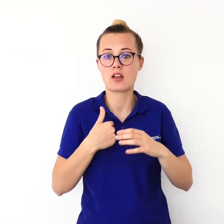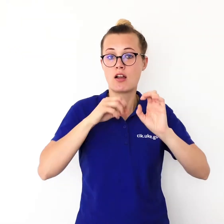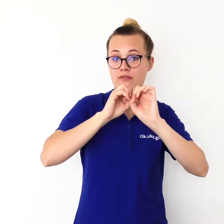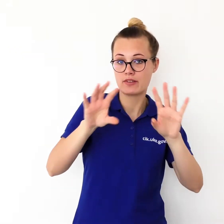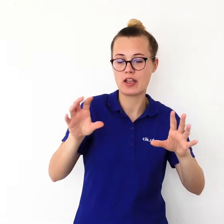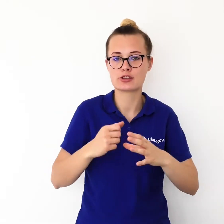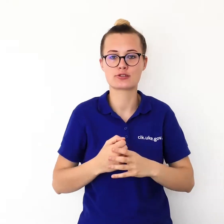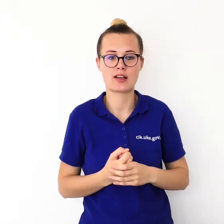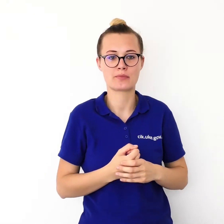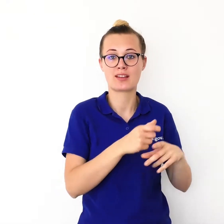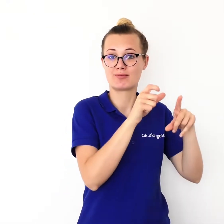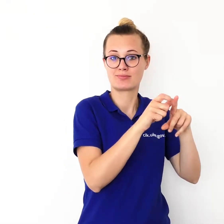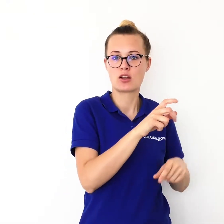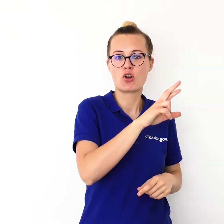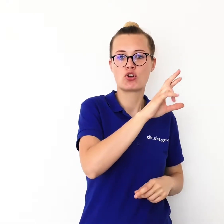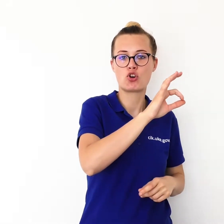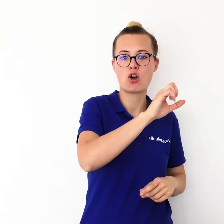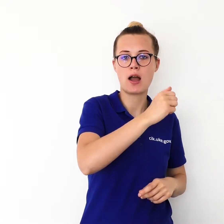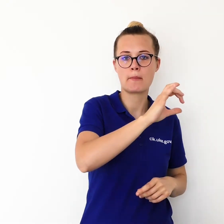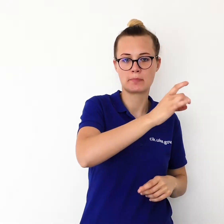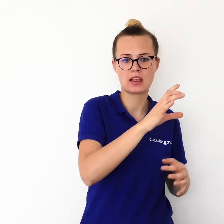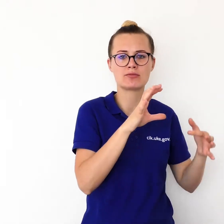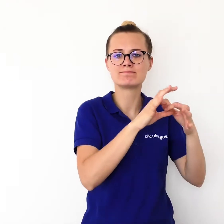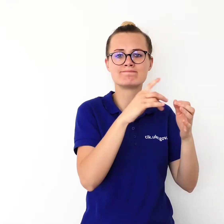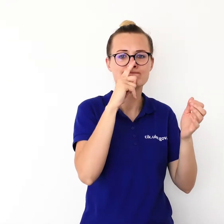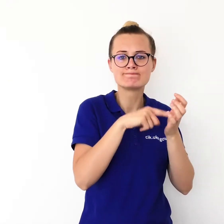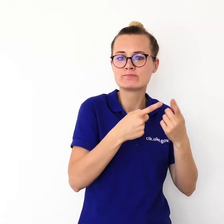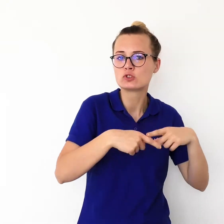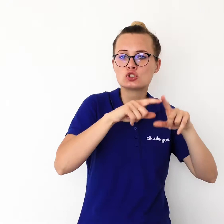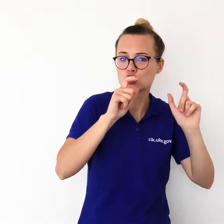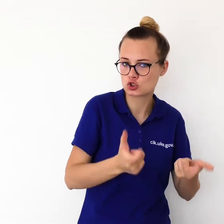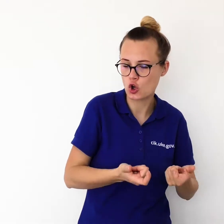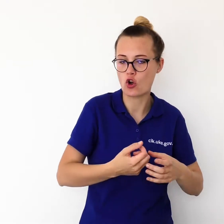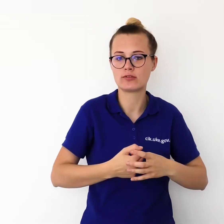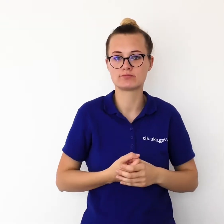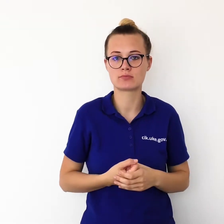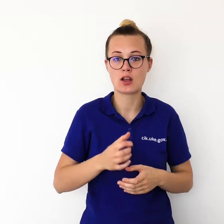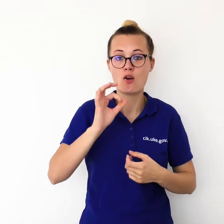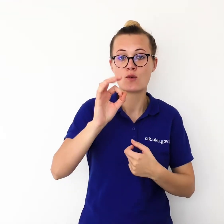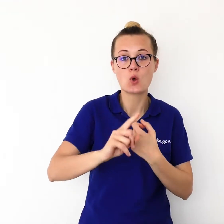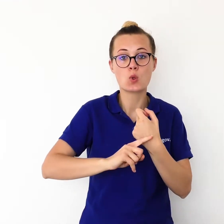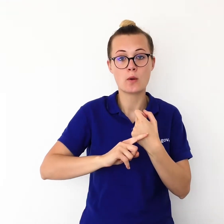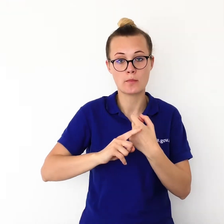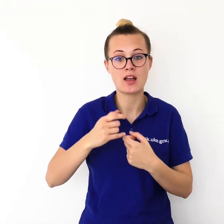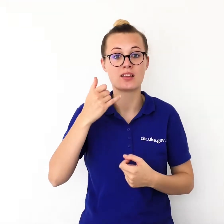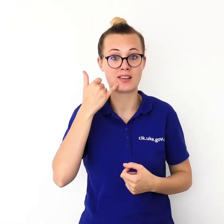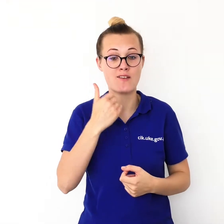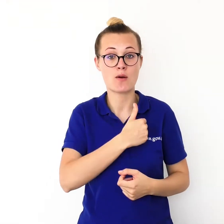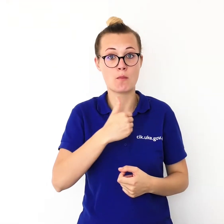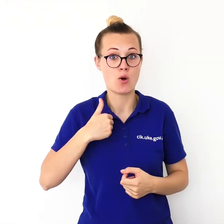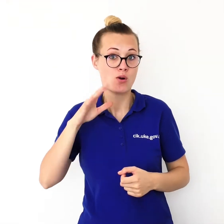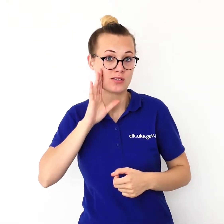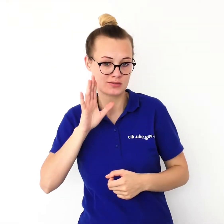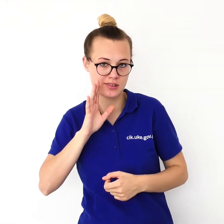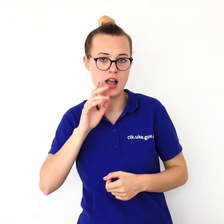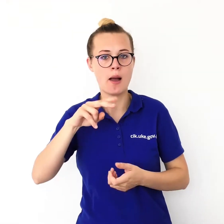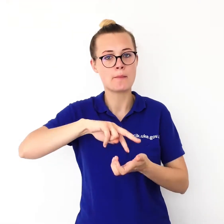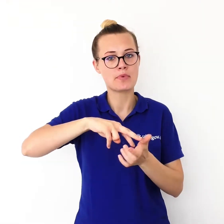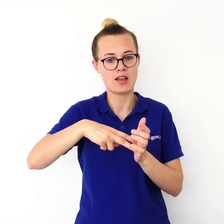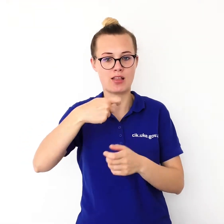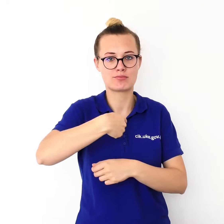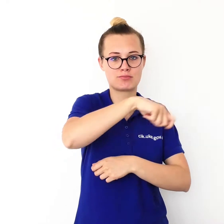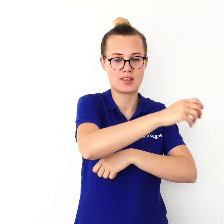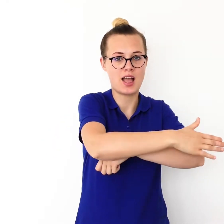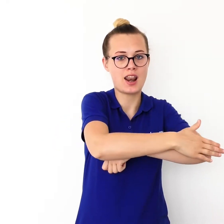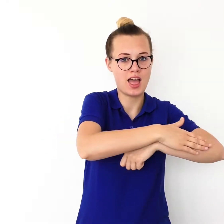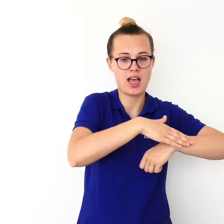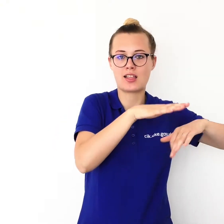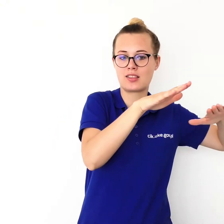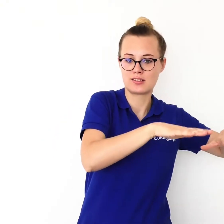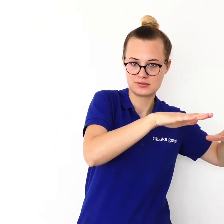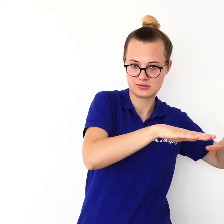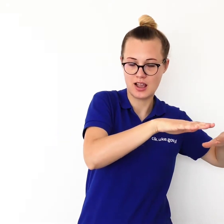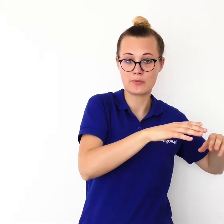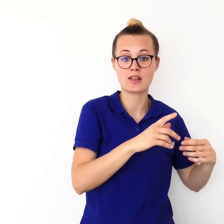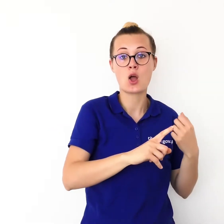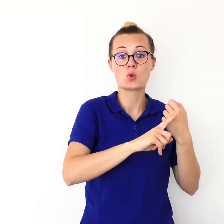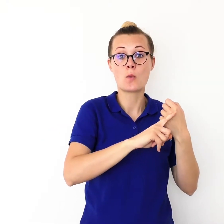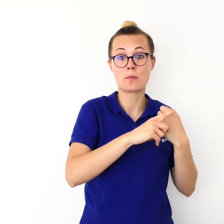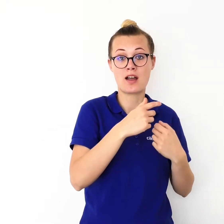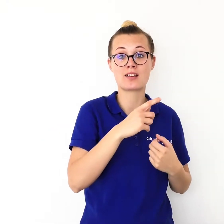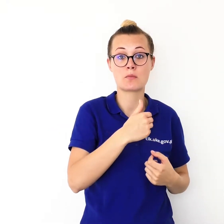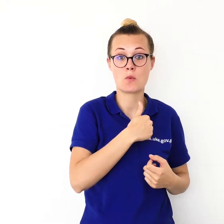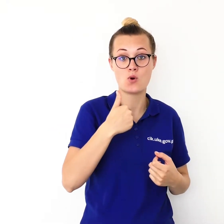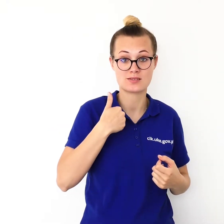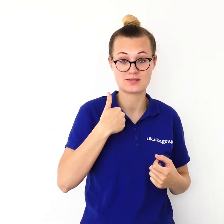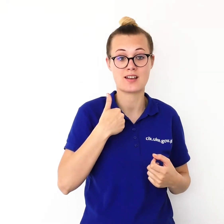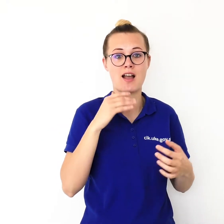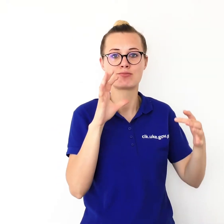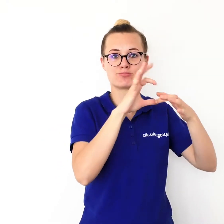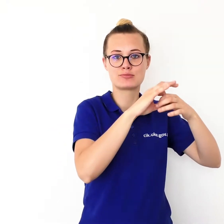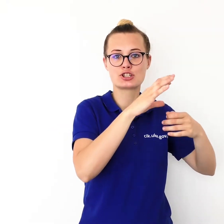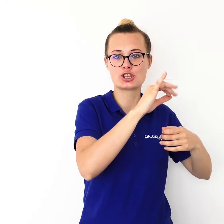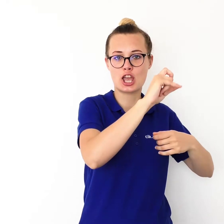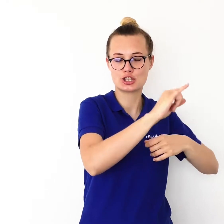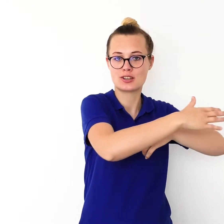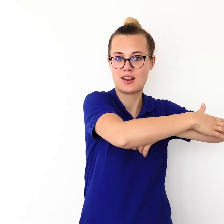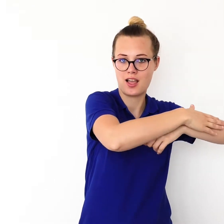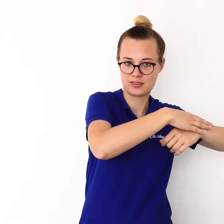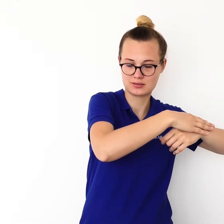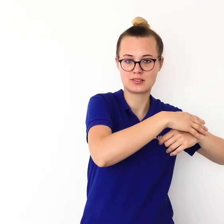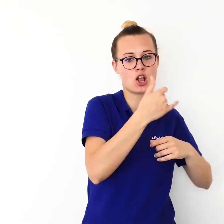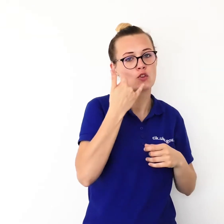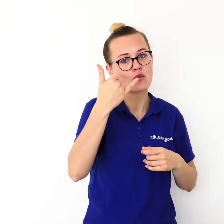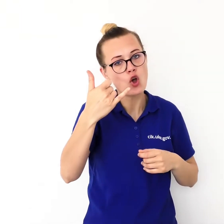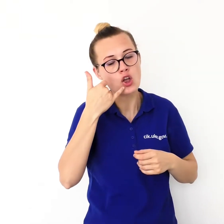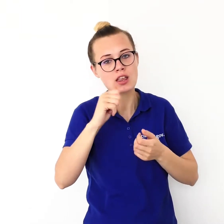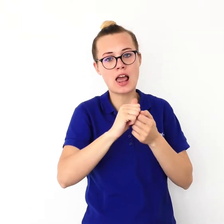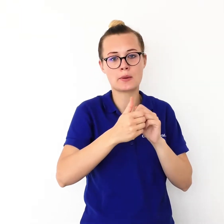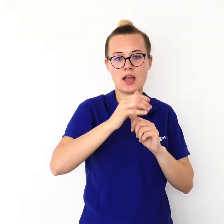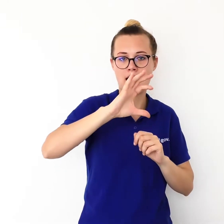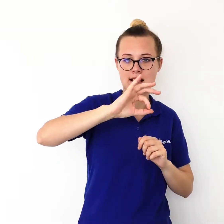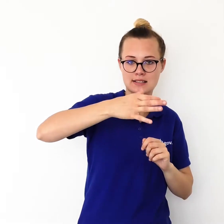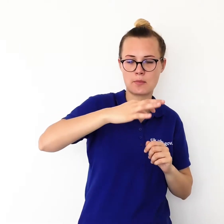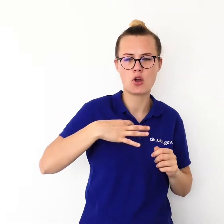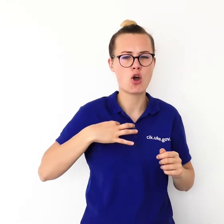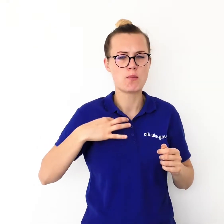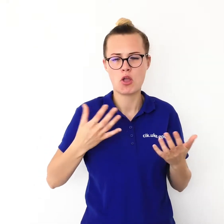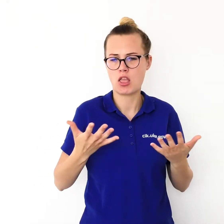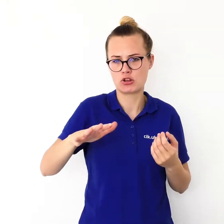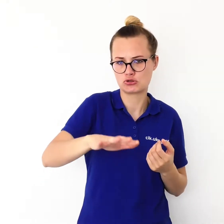Połączenie w roamingu wykonujesz, gdy dzwonisz/ wysyłasz SMS z polskiego numeru będąc za granicą.